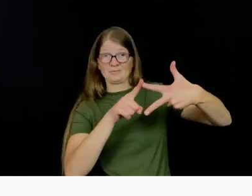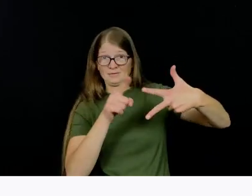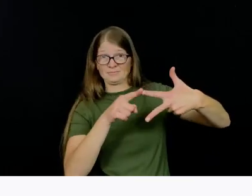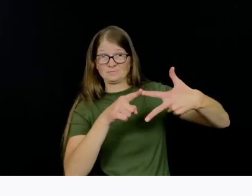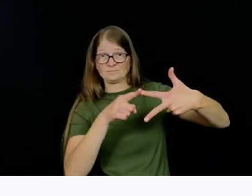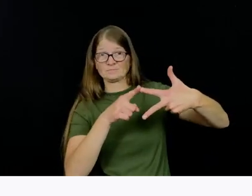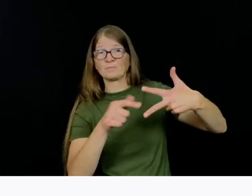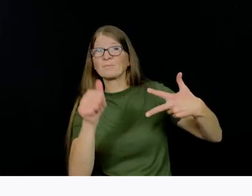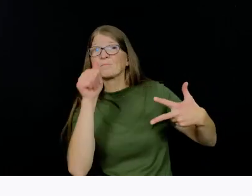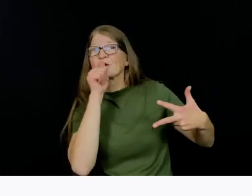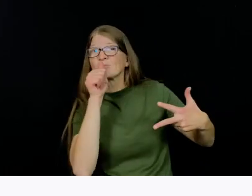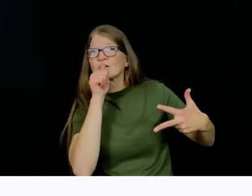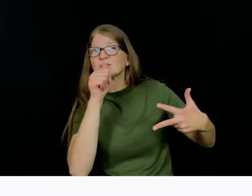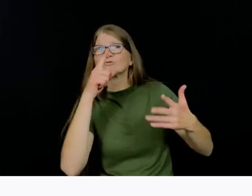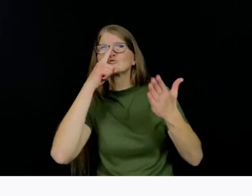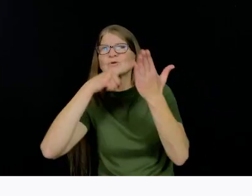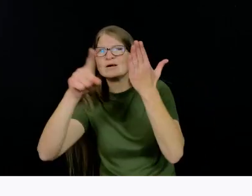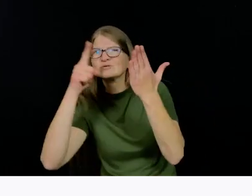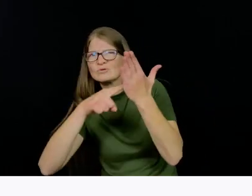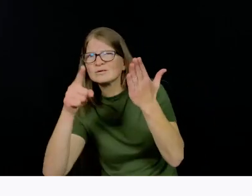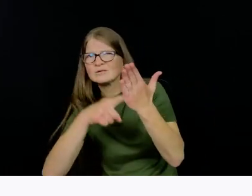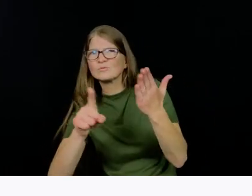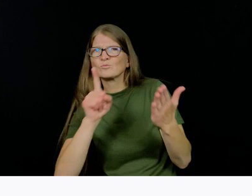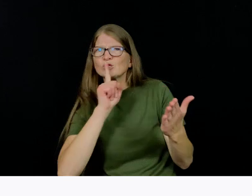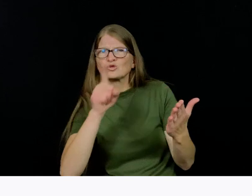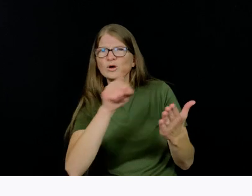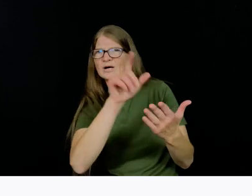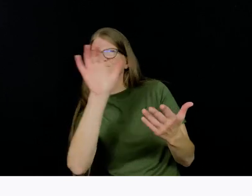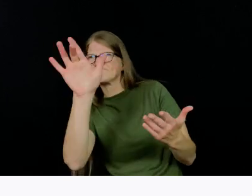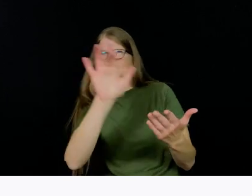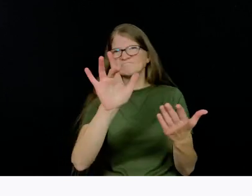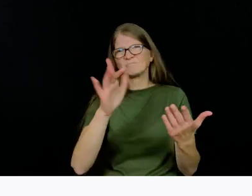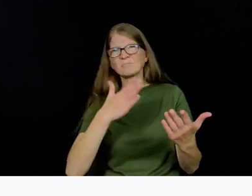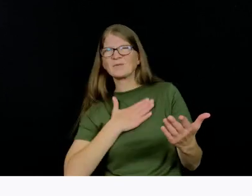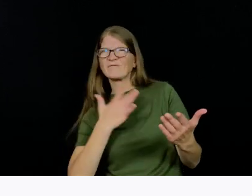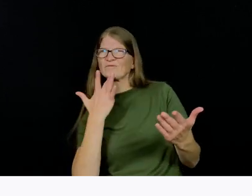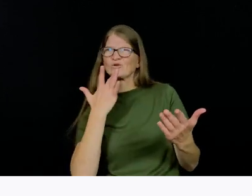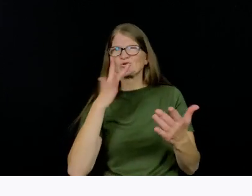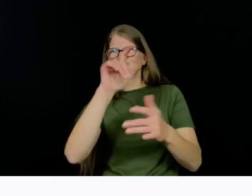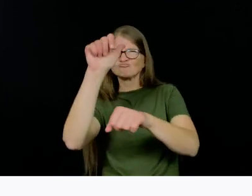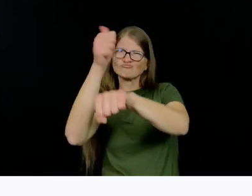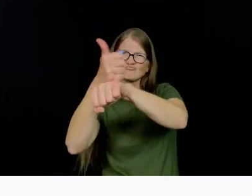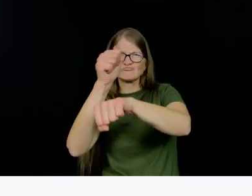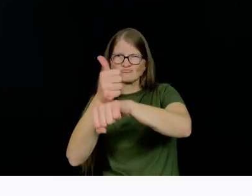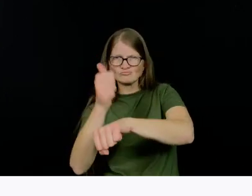والذي يمكّنكم من اختيار الإعدادات المناسبة لكم حتى الآن، في هذا العام